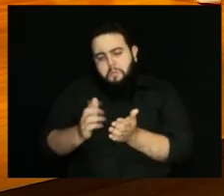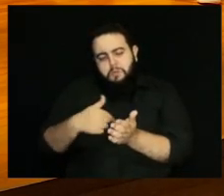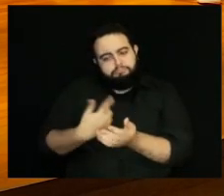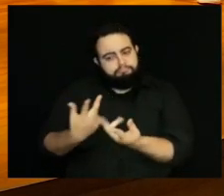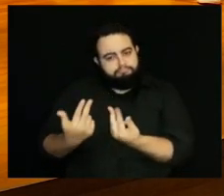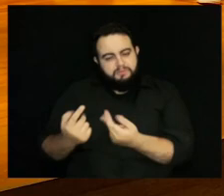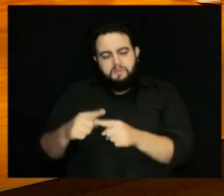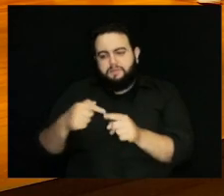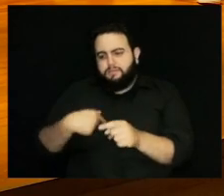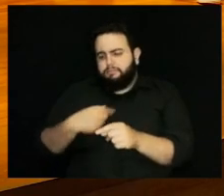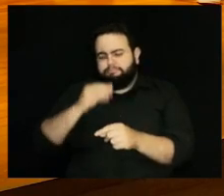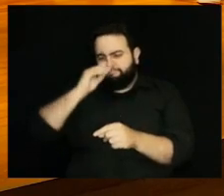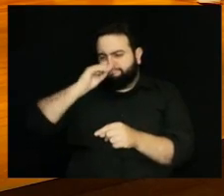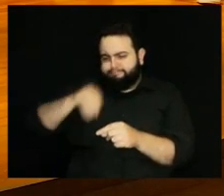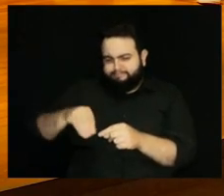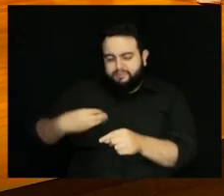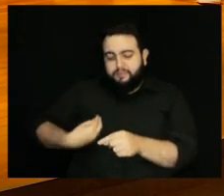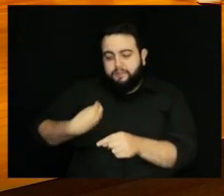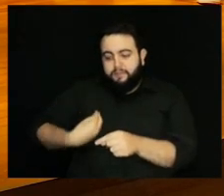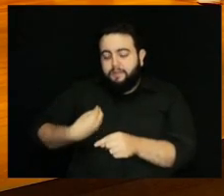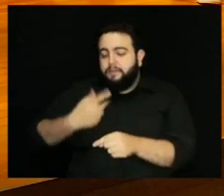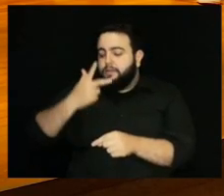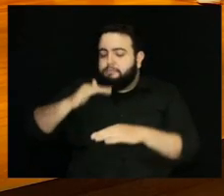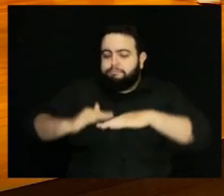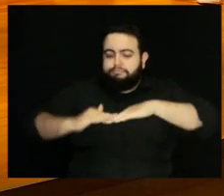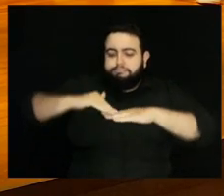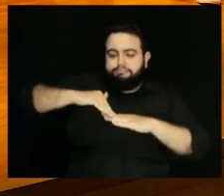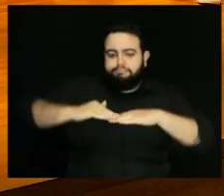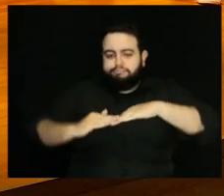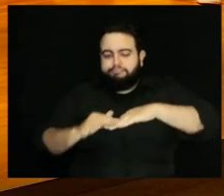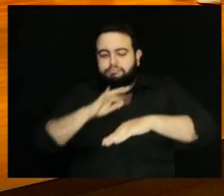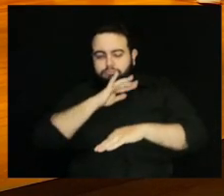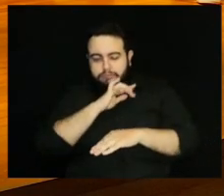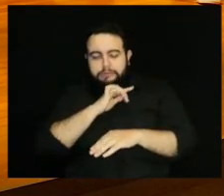ligo para essa [ __ ] a vida é uma gangorra funcionando mal. E sempre vai pintar alguém